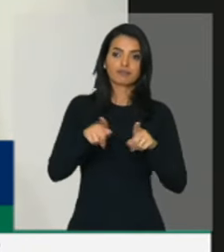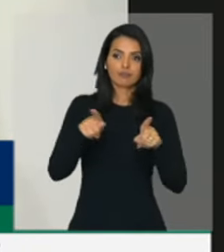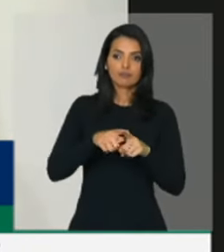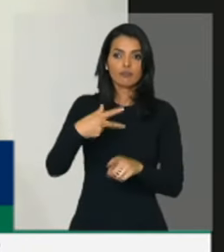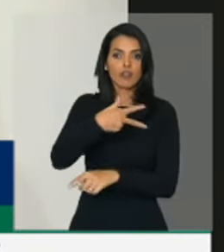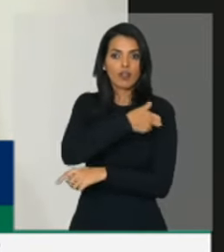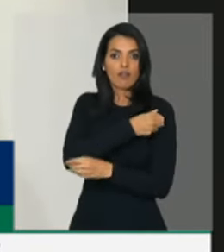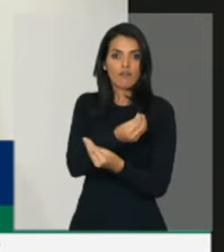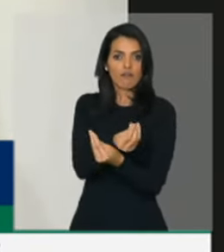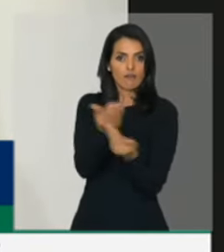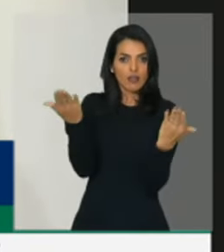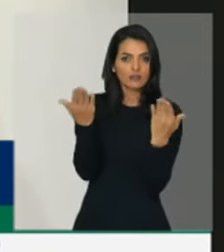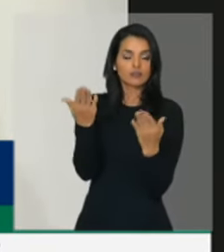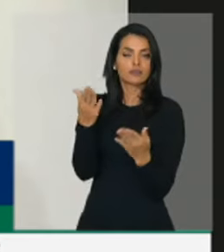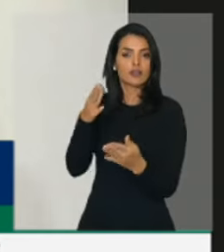LABORATÓRIOS DO MUNDO, PARA QUE DISPONIBILIZEM ESSAS